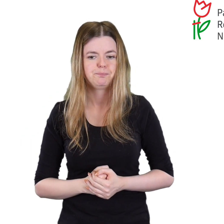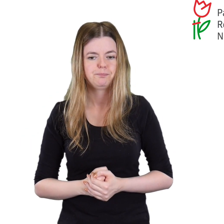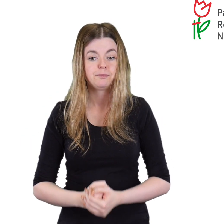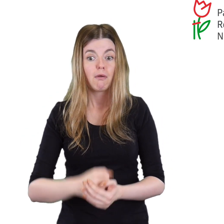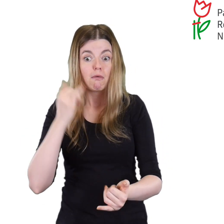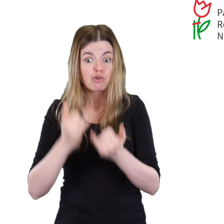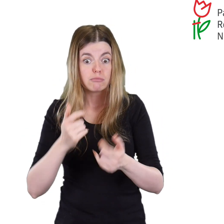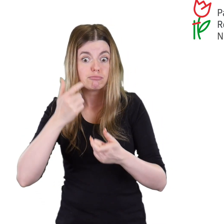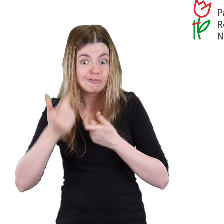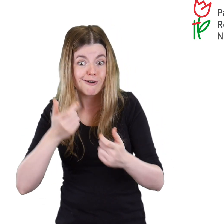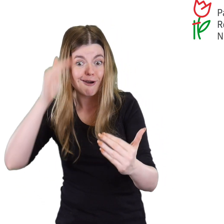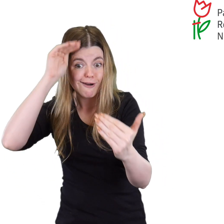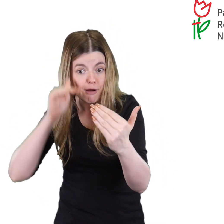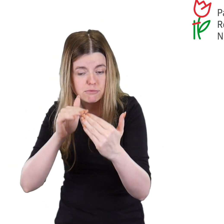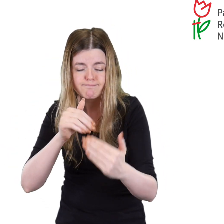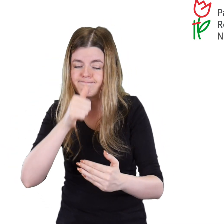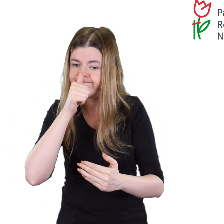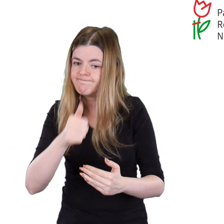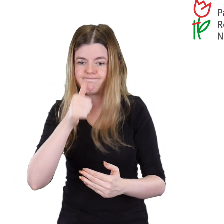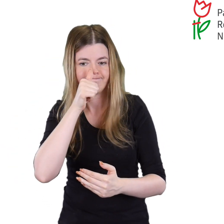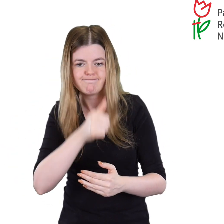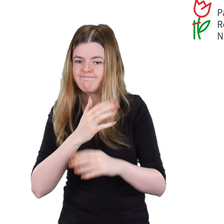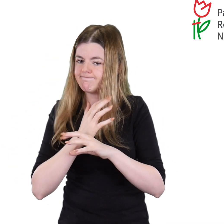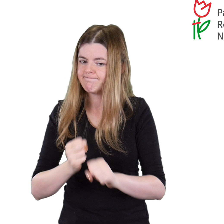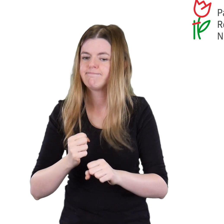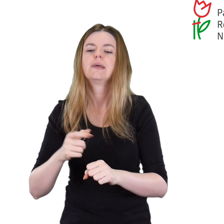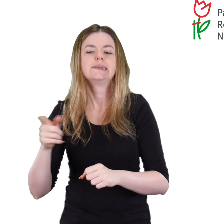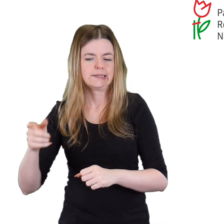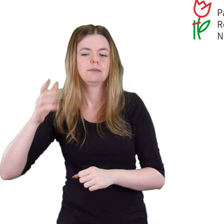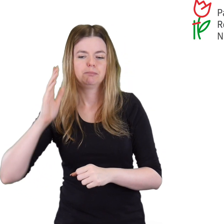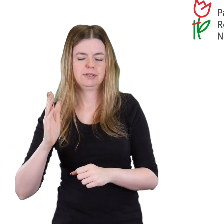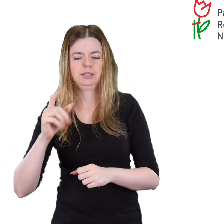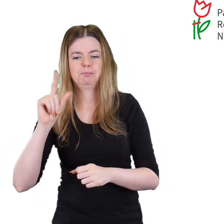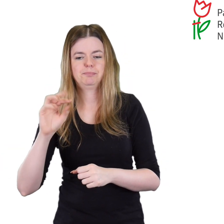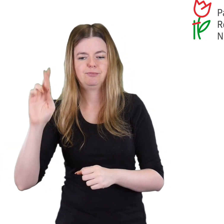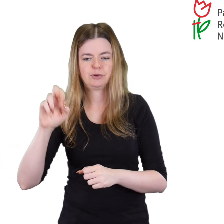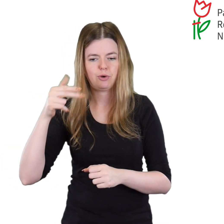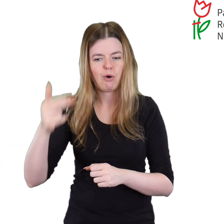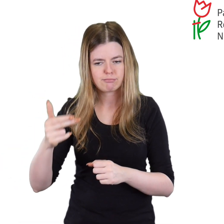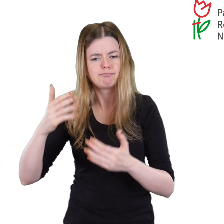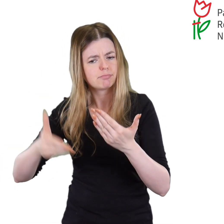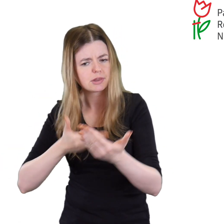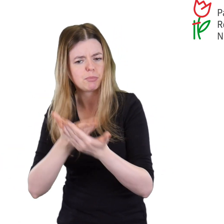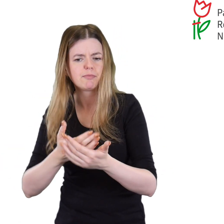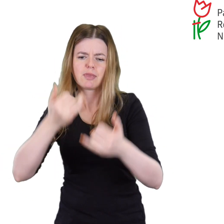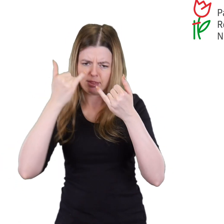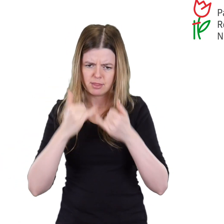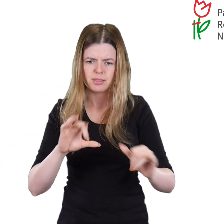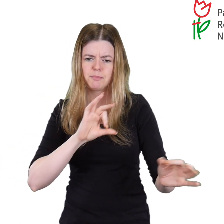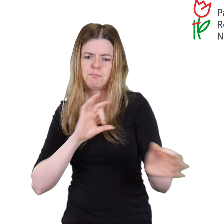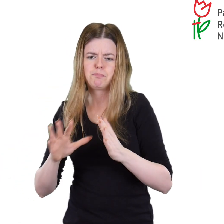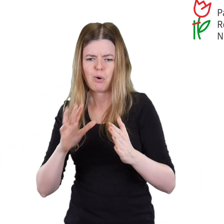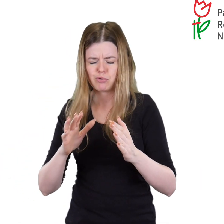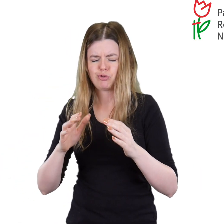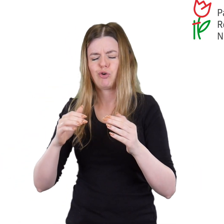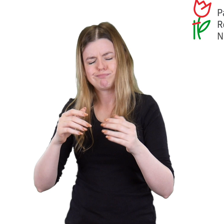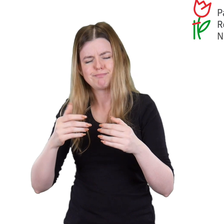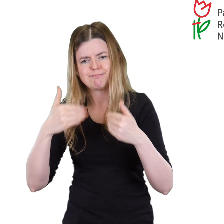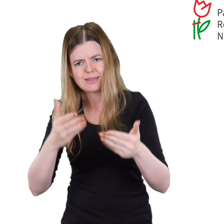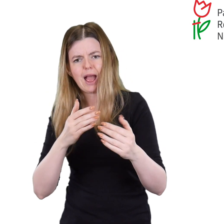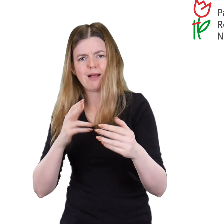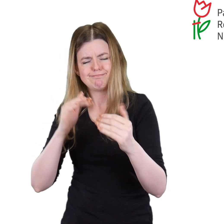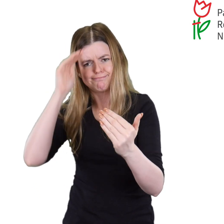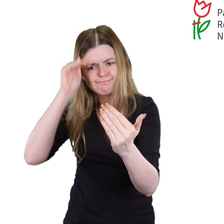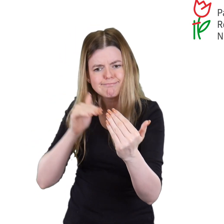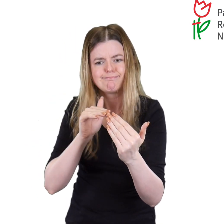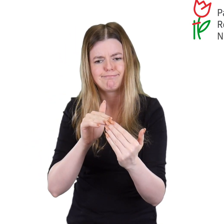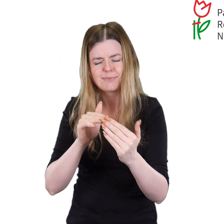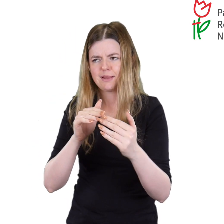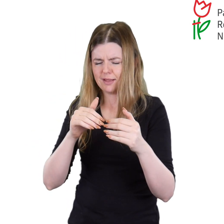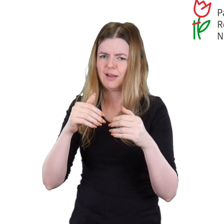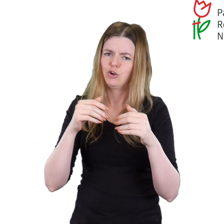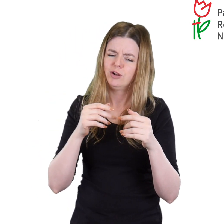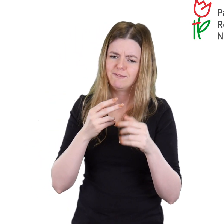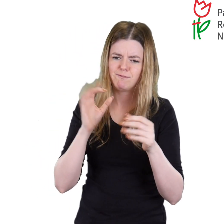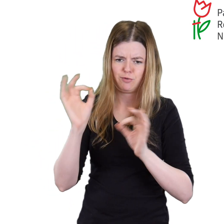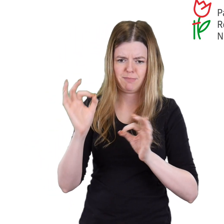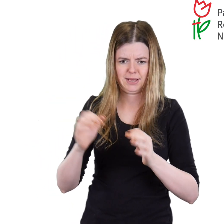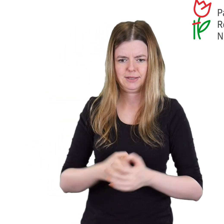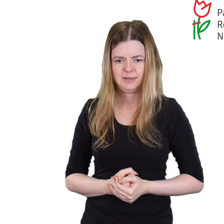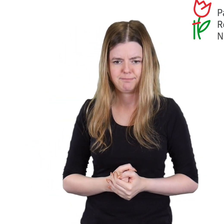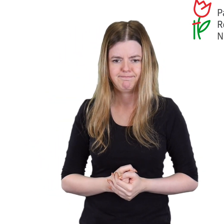Jeżeli nie będziemy mogli zapewnić dostępności, zaproponujemy Ci inny sposób dostępu do informacji.